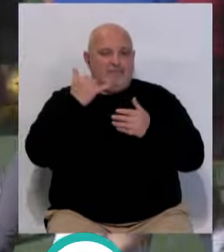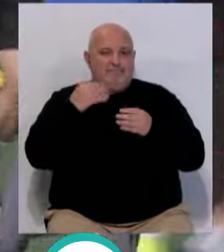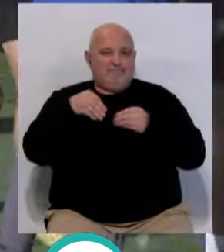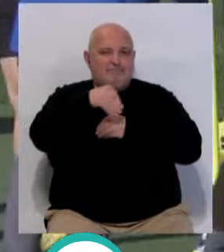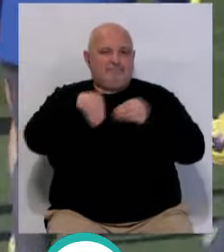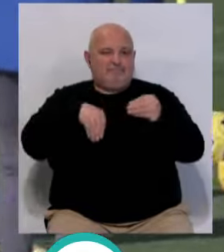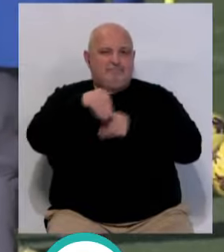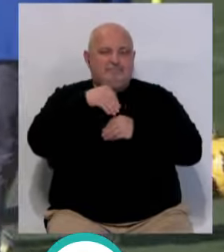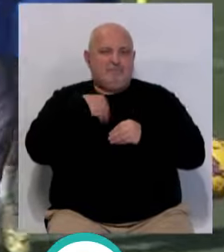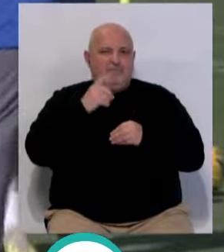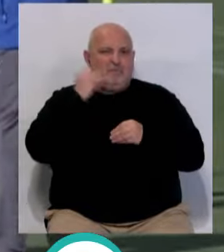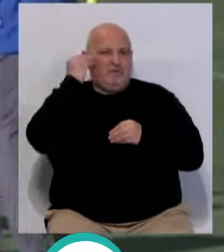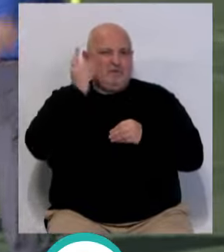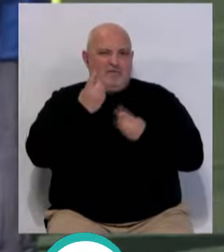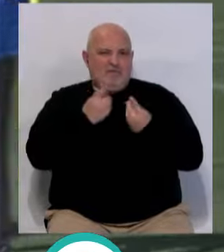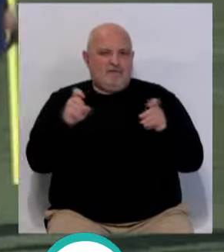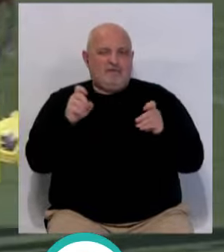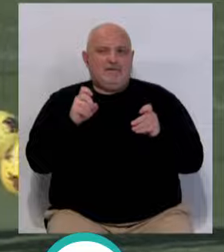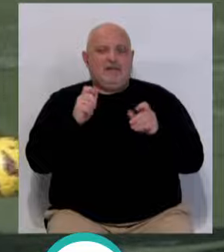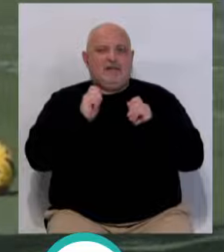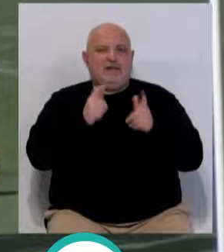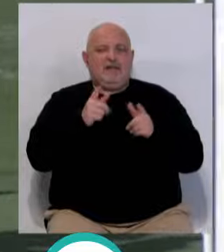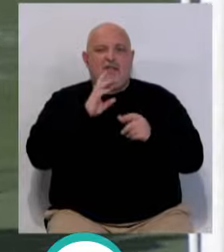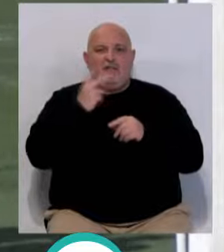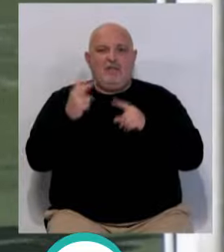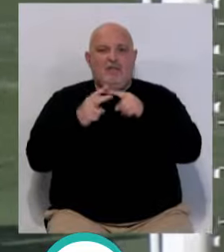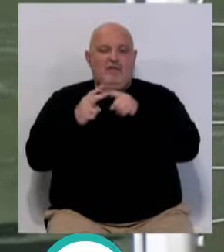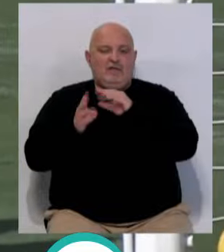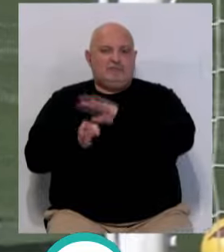estoy con Antonio en este caso hay que regularidad a los dos futbolistas Y si los dos futbolistas